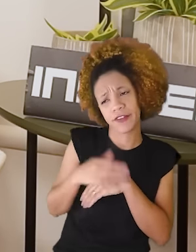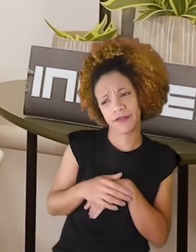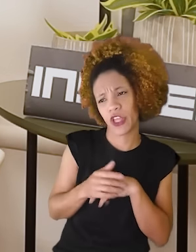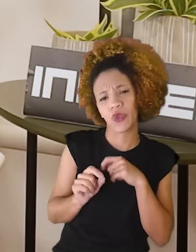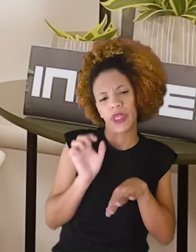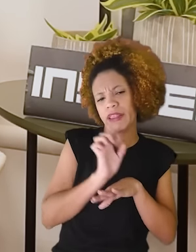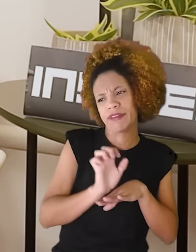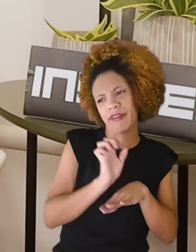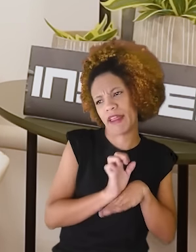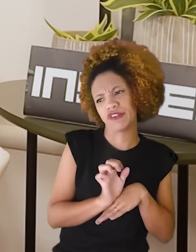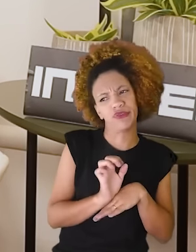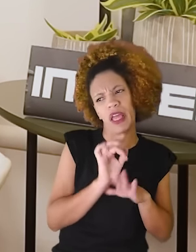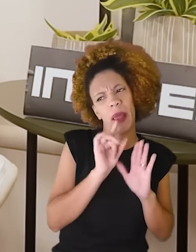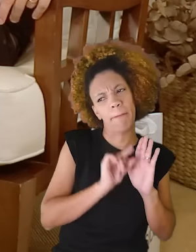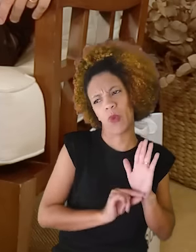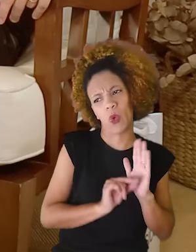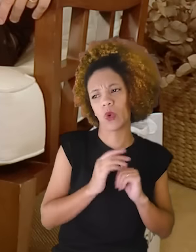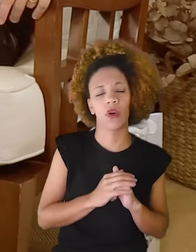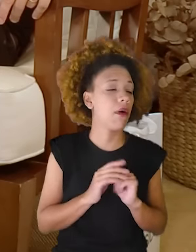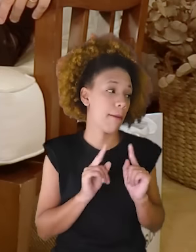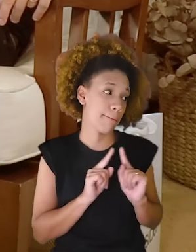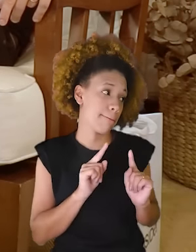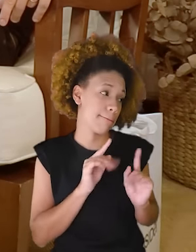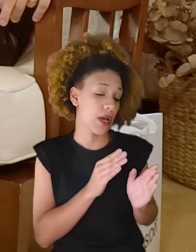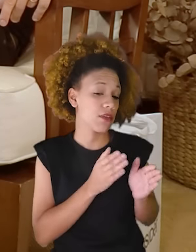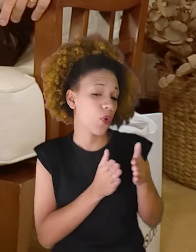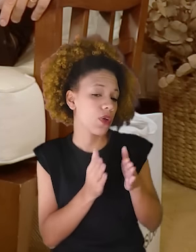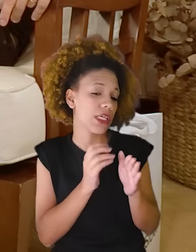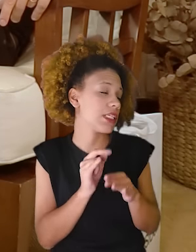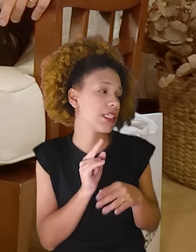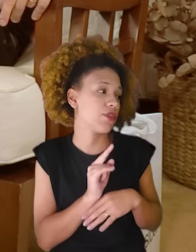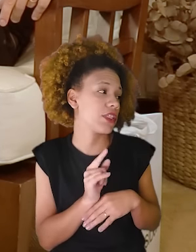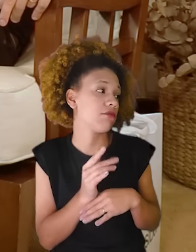que do que fazer estágio S você mas você queria o seu caminho se não fosse o vídeo você queria ser